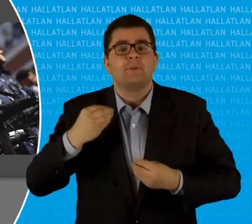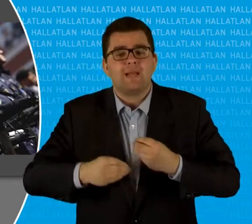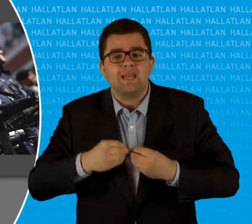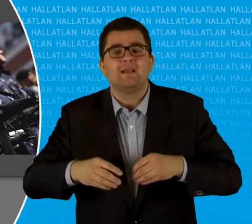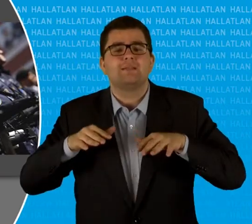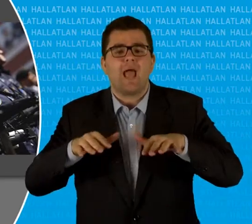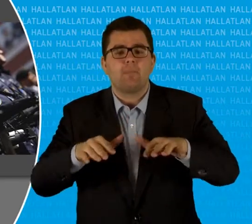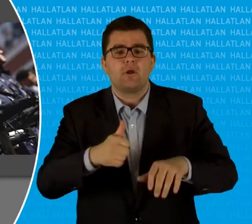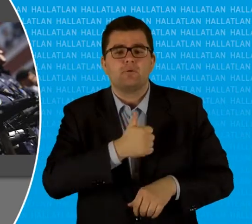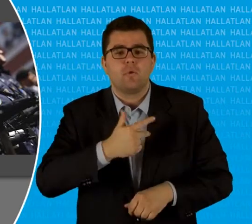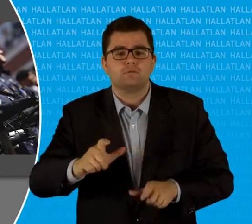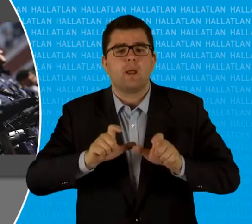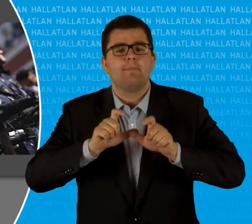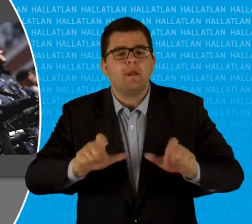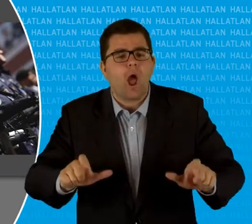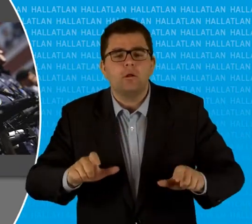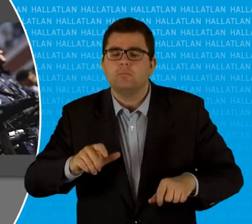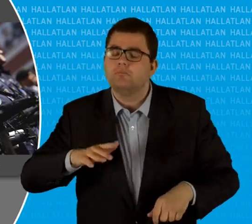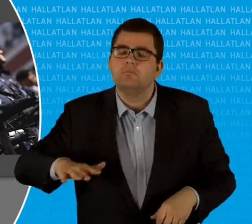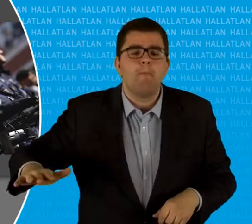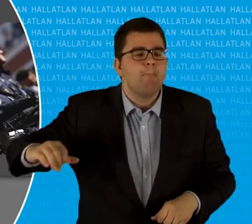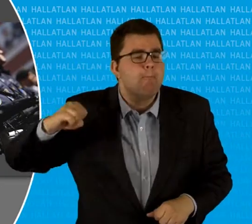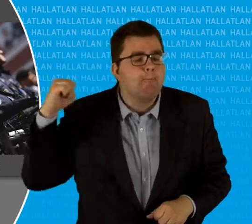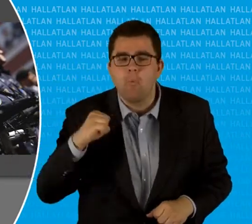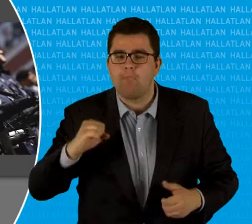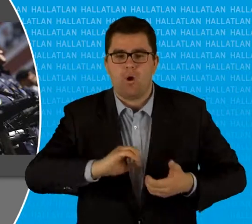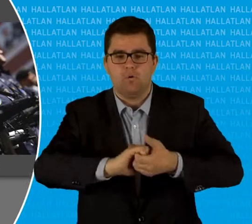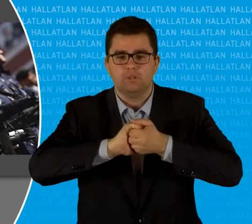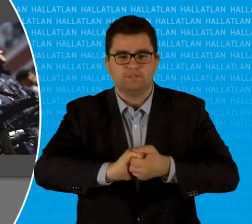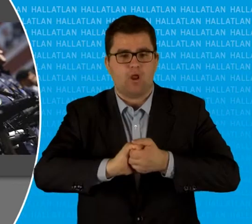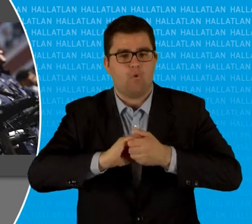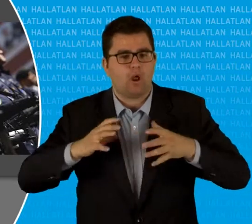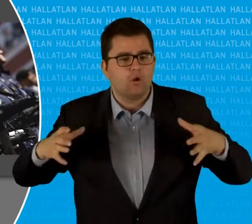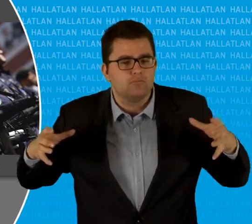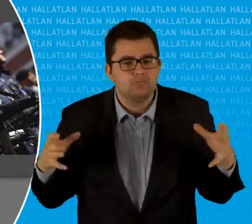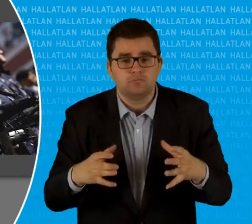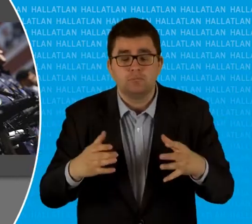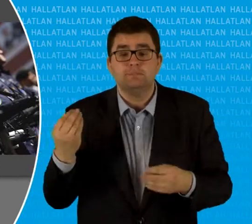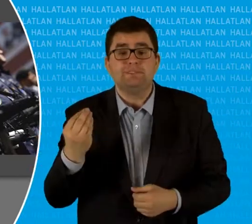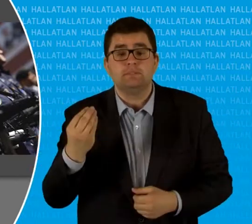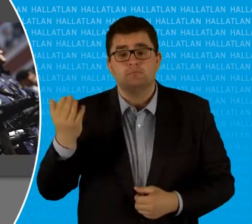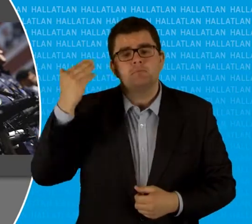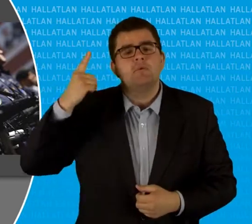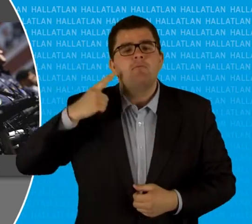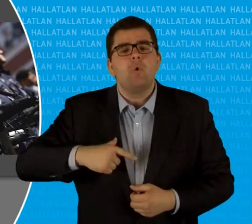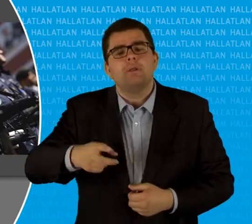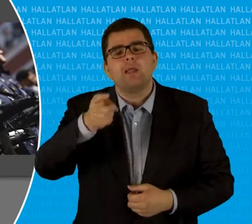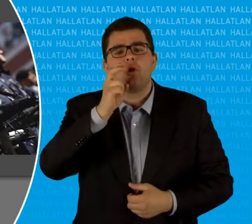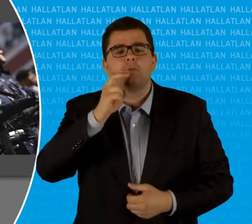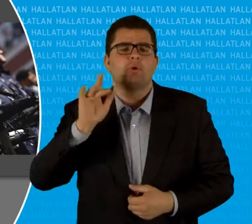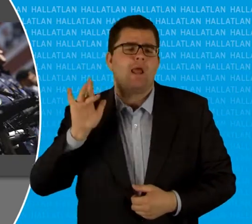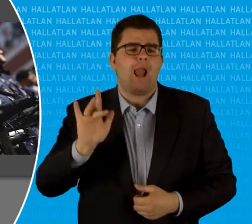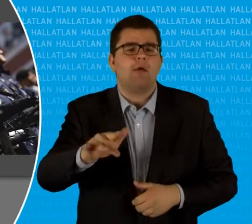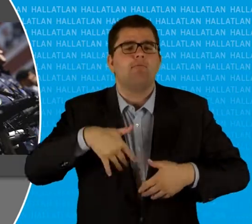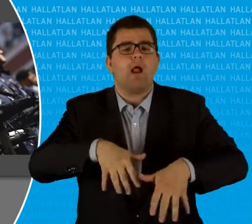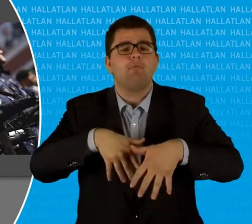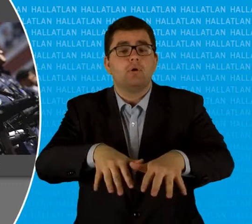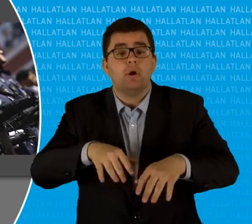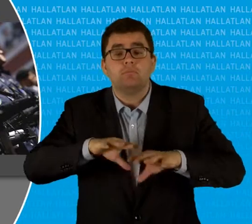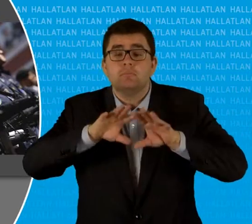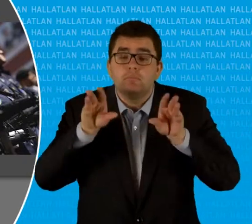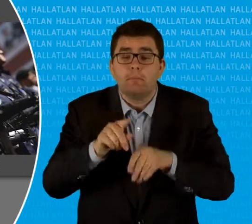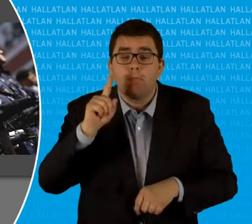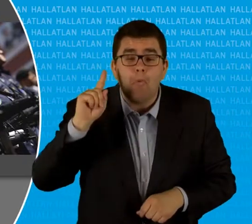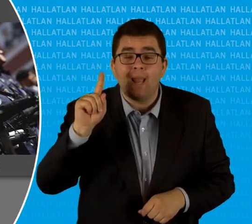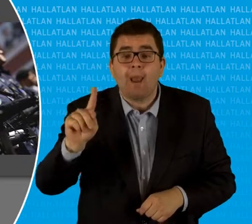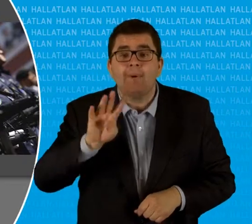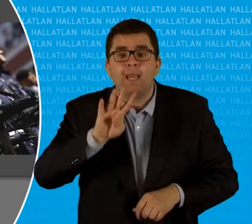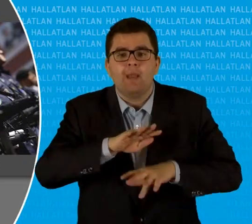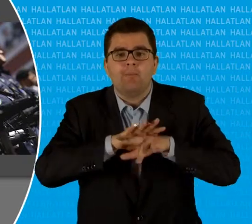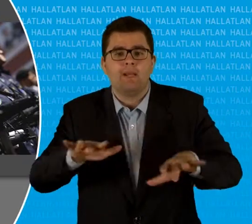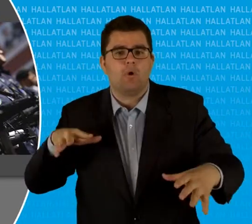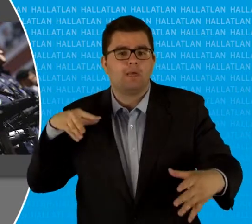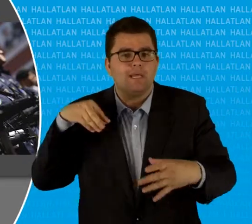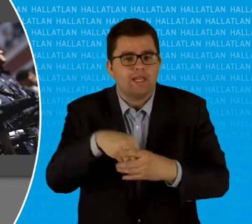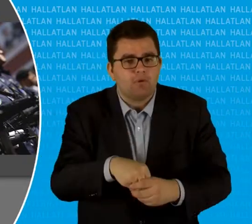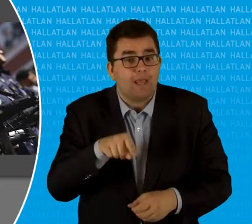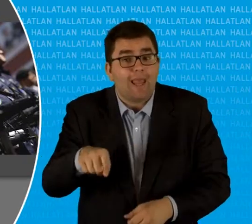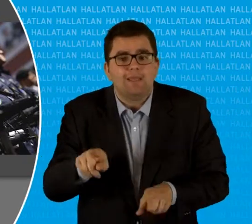A támadássorozat óriási összefogást váltott ki: közel 4 millióan vettek részt a terrorizmus elleni felvonulásokon.